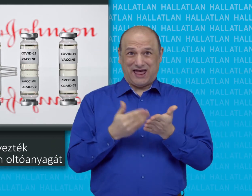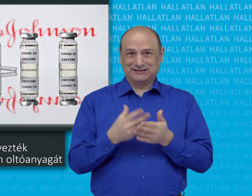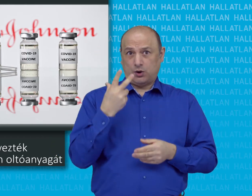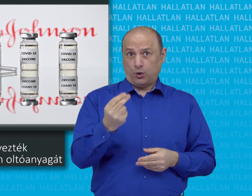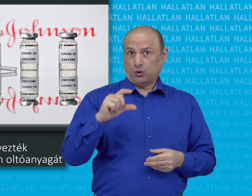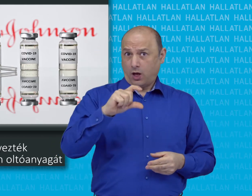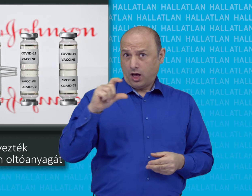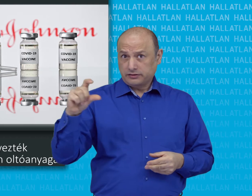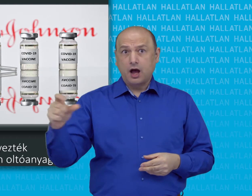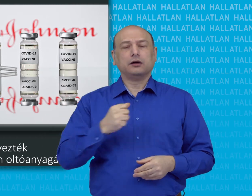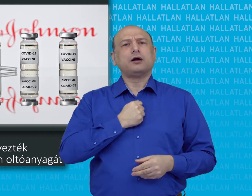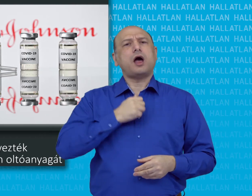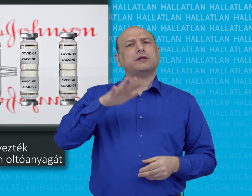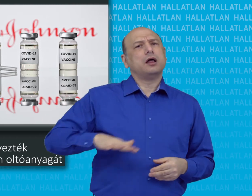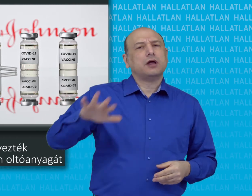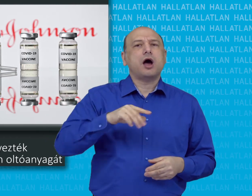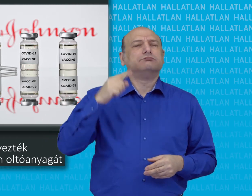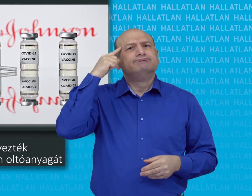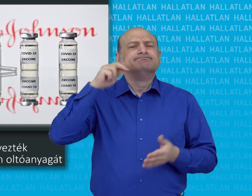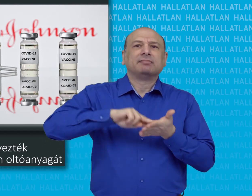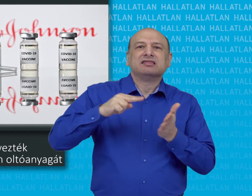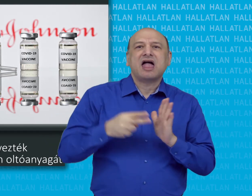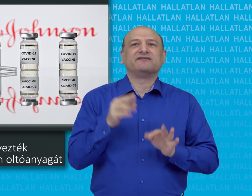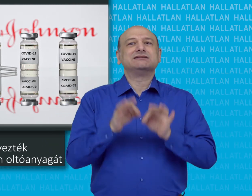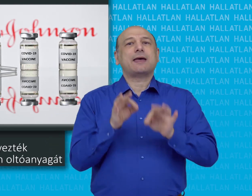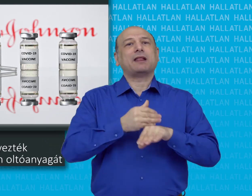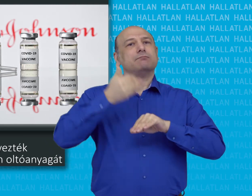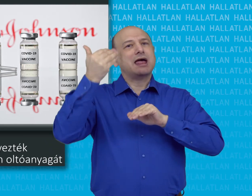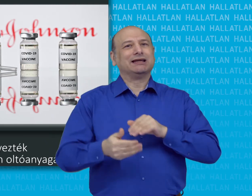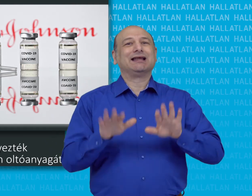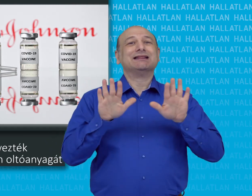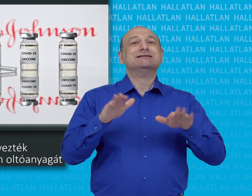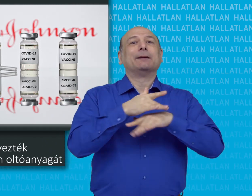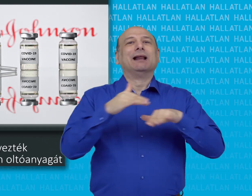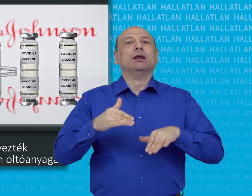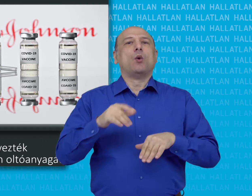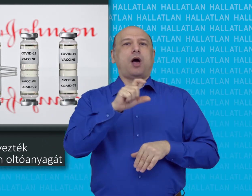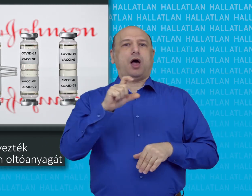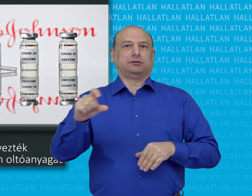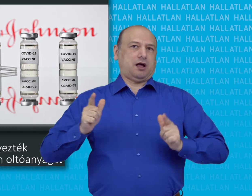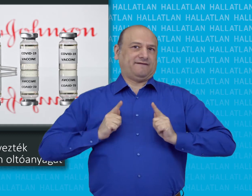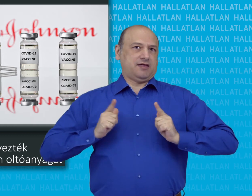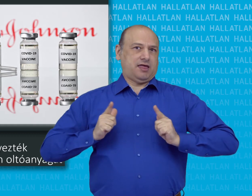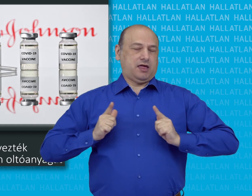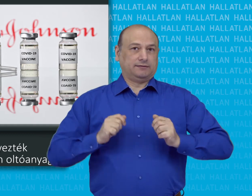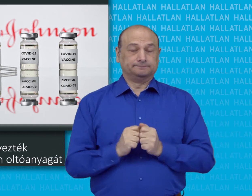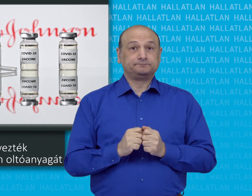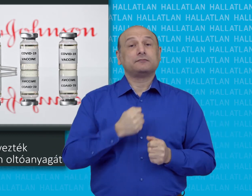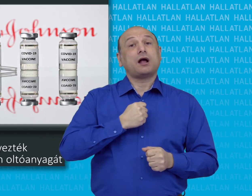hogy Kanadában szeptemberig tízmillió adagot várnak a Johnson and Johnson készítményéből.